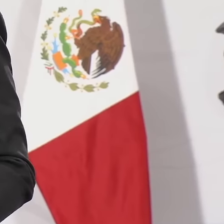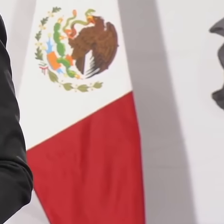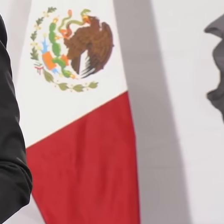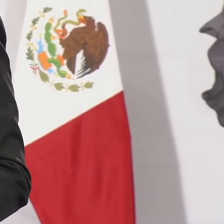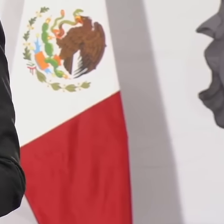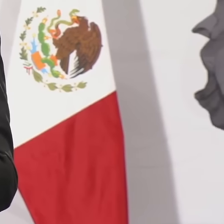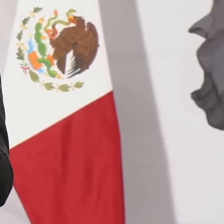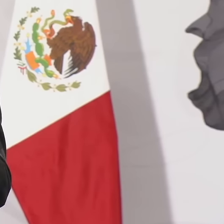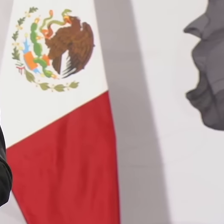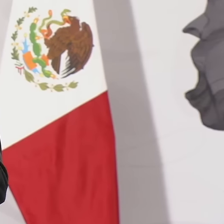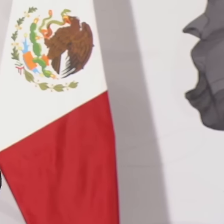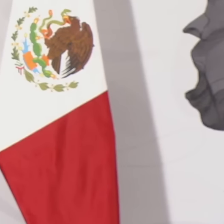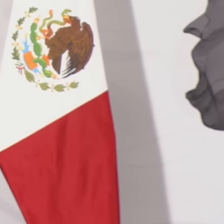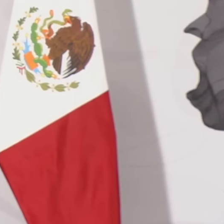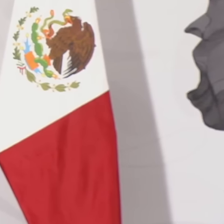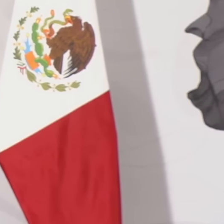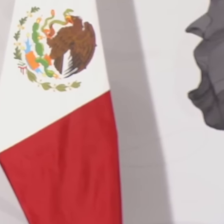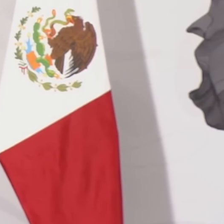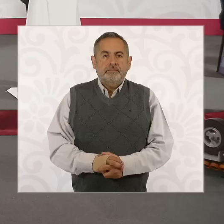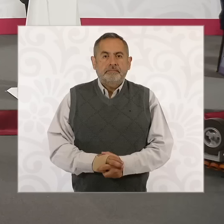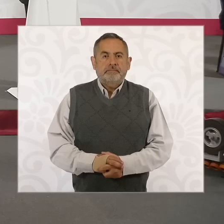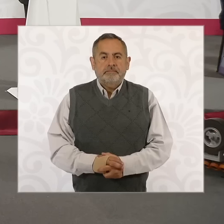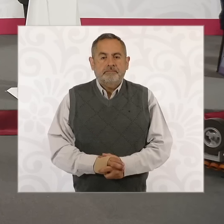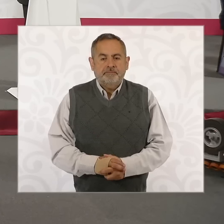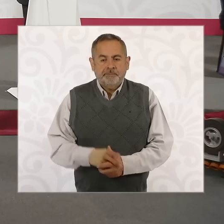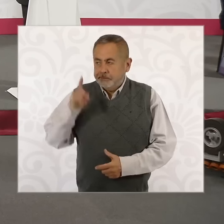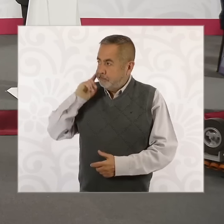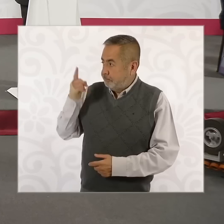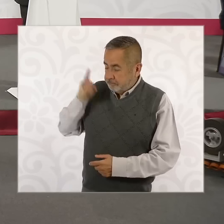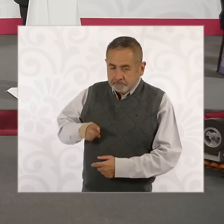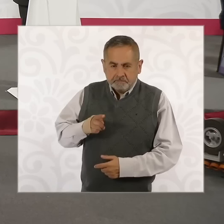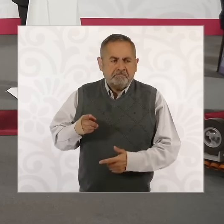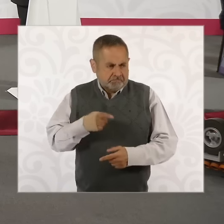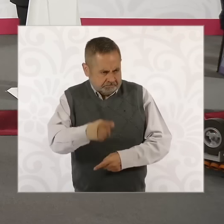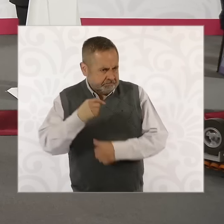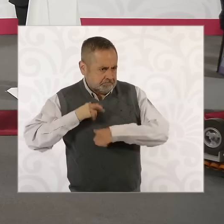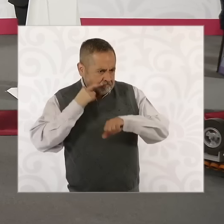solo la parte normativa y administrativa de la adquisición de la tierra para el derecho de vía,